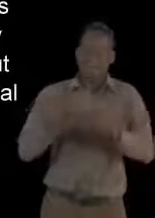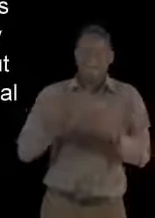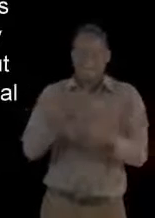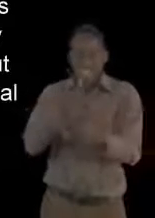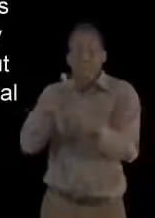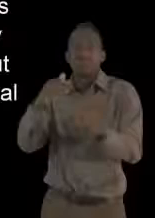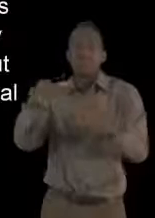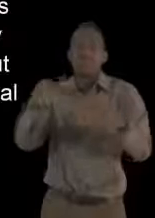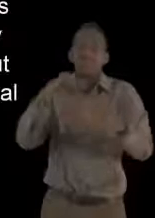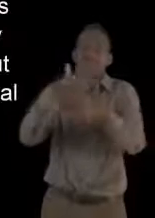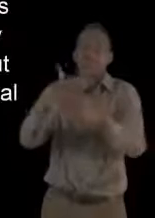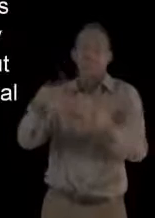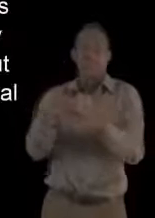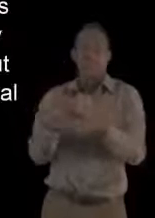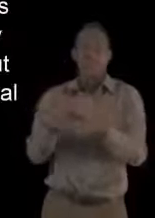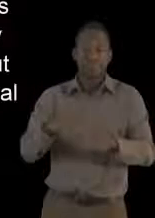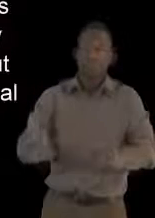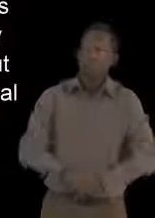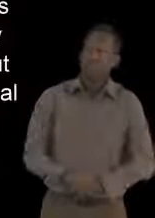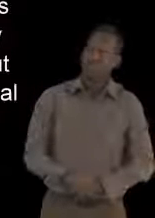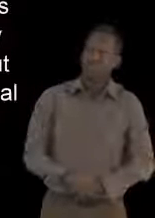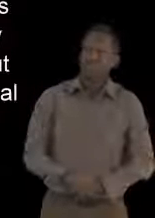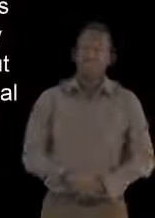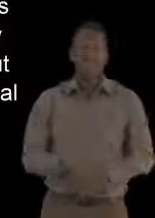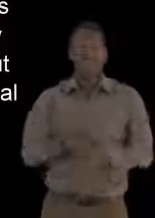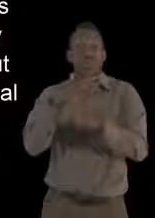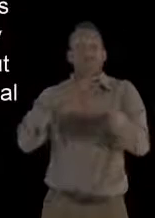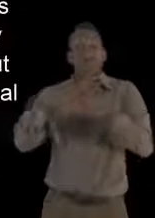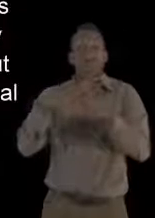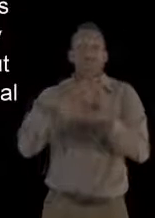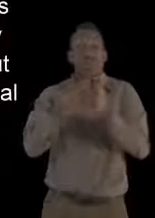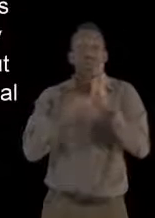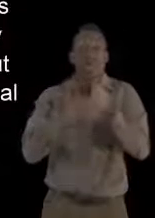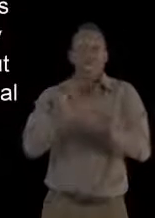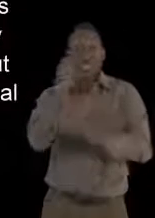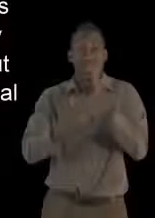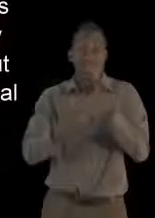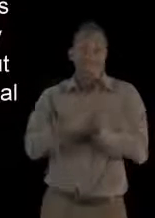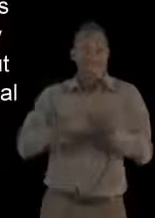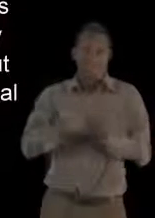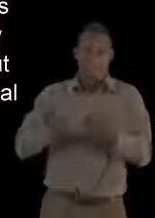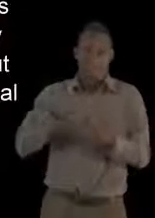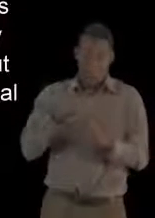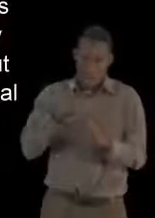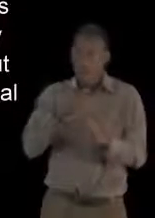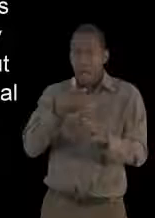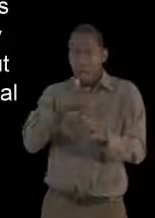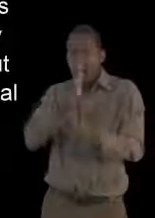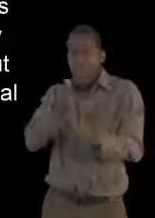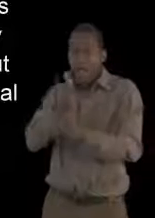ولكن تحدث الإعاقة بسبب السلوك المعيق والحواجز المادية في المجتمع